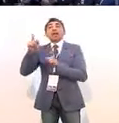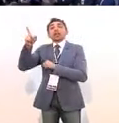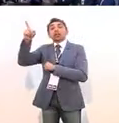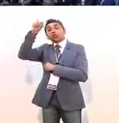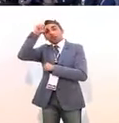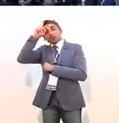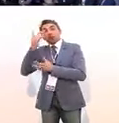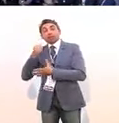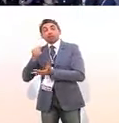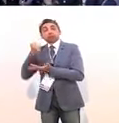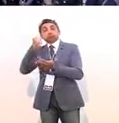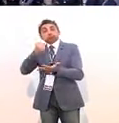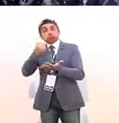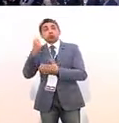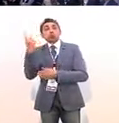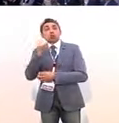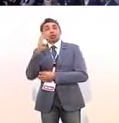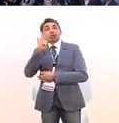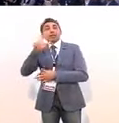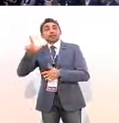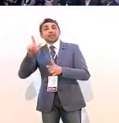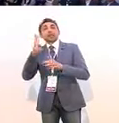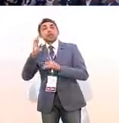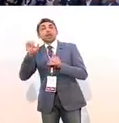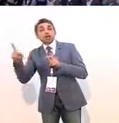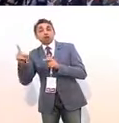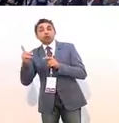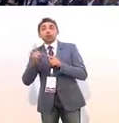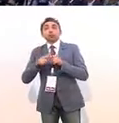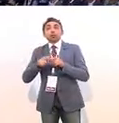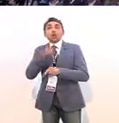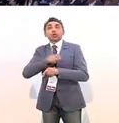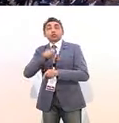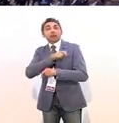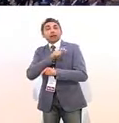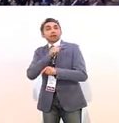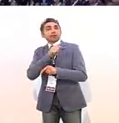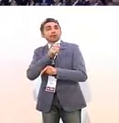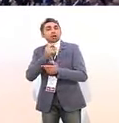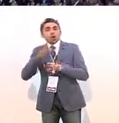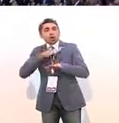billions su questo e la Spagna ha usato i soldi di tutti per salvare le banche spagnole,